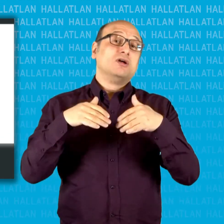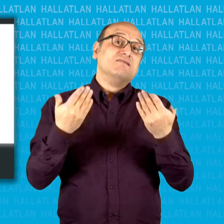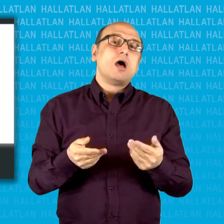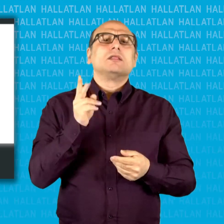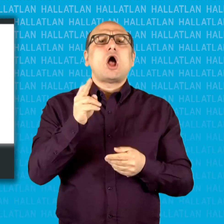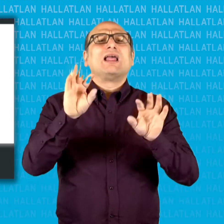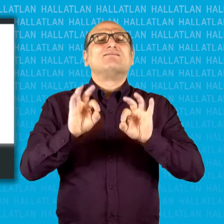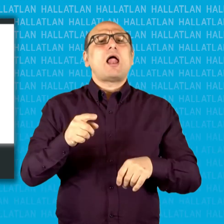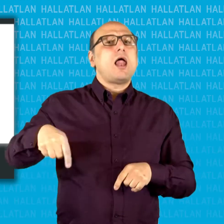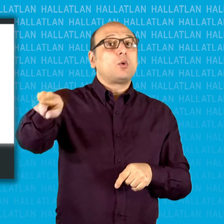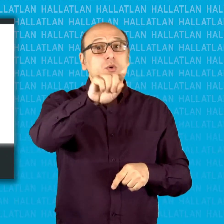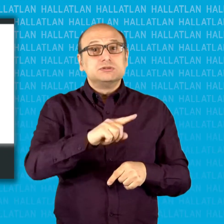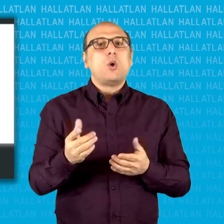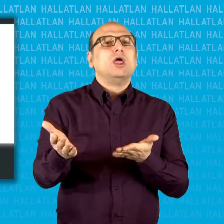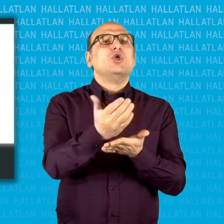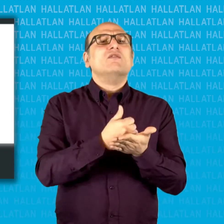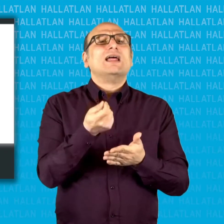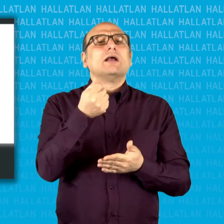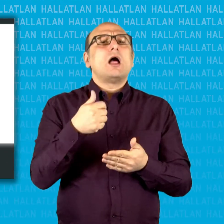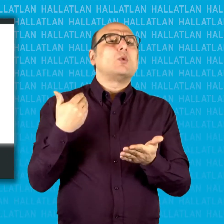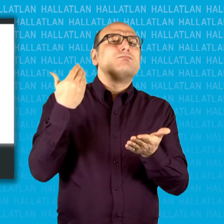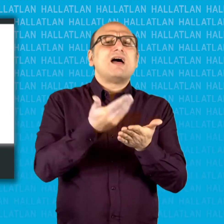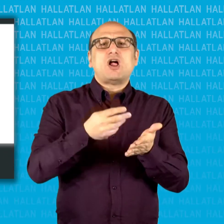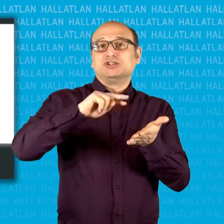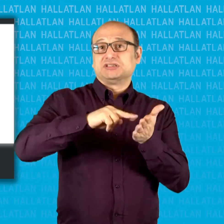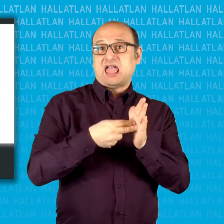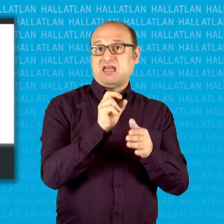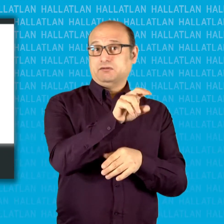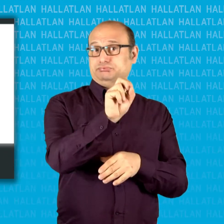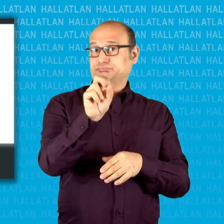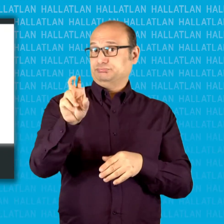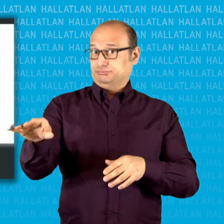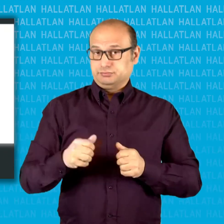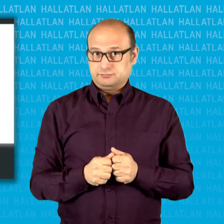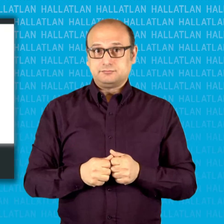illetve a vállalkozóknak jövedéki adóbevallási-tervezetet is küld.